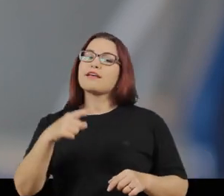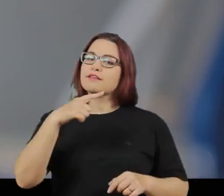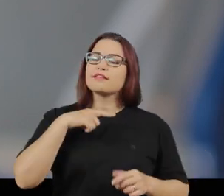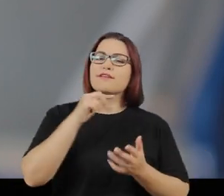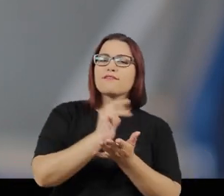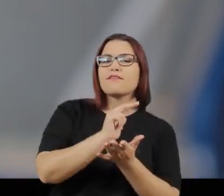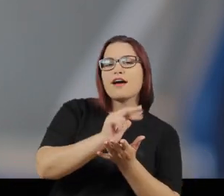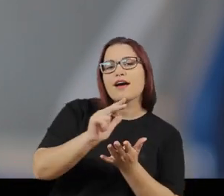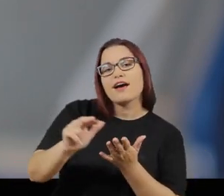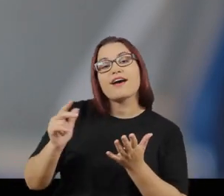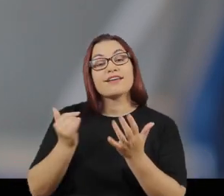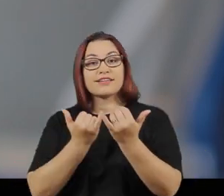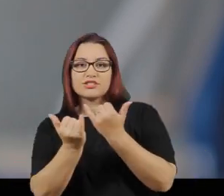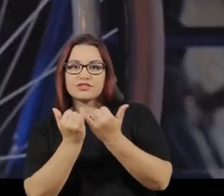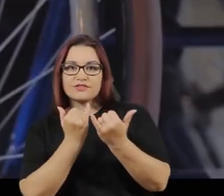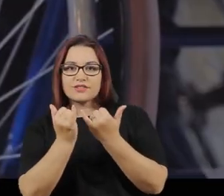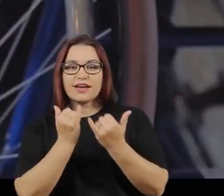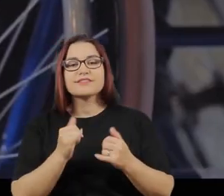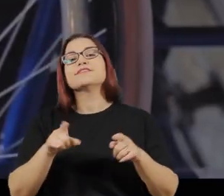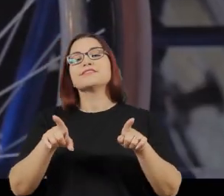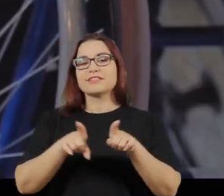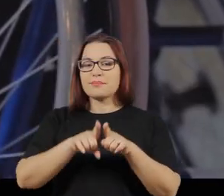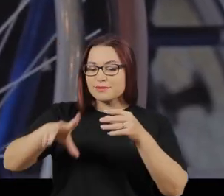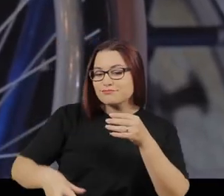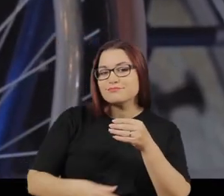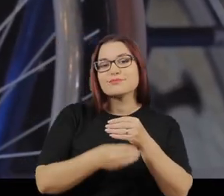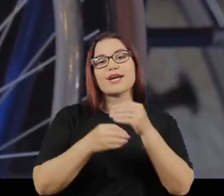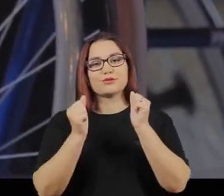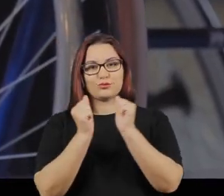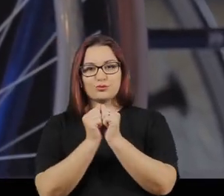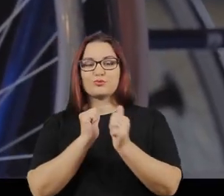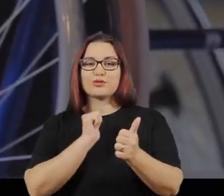os esportes adaptados. Hoje, nós temos oferecido tanto para